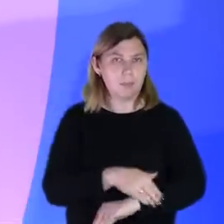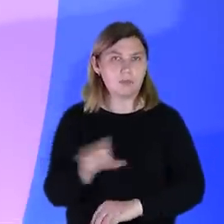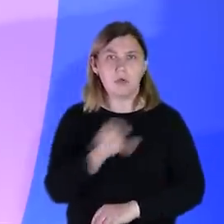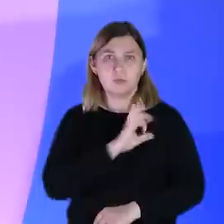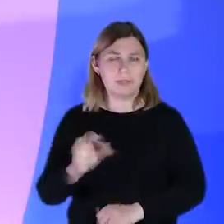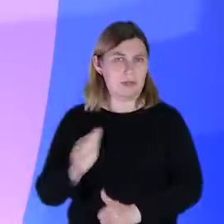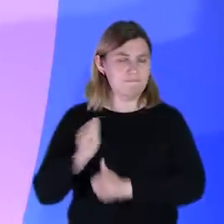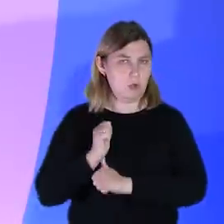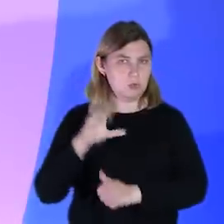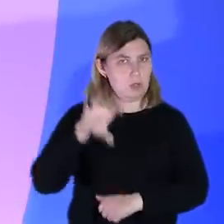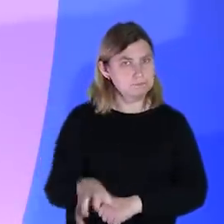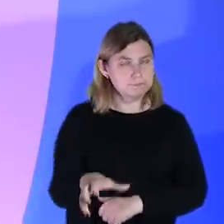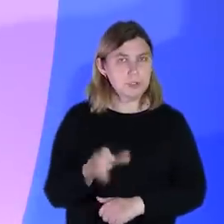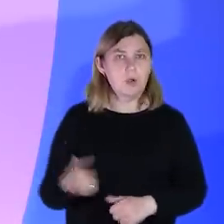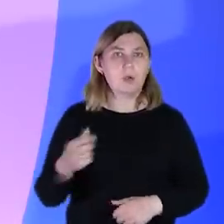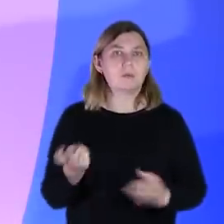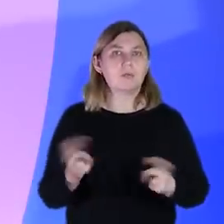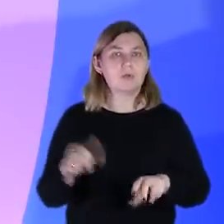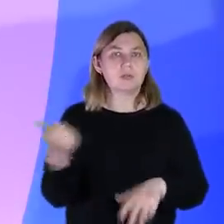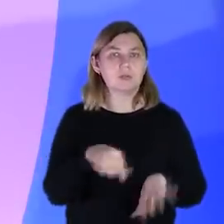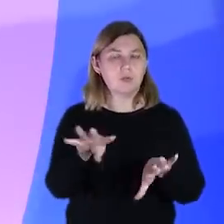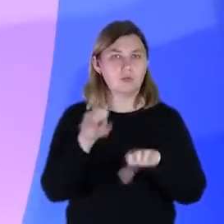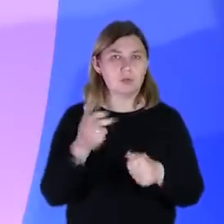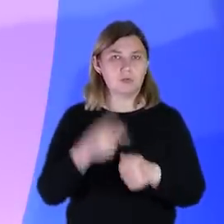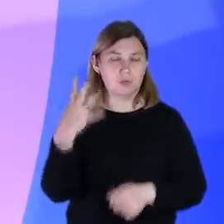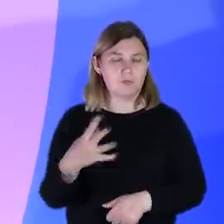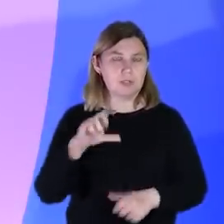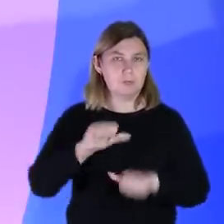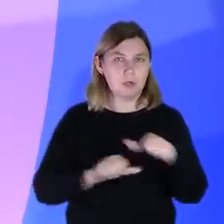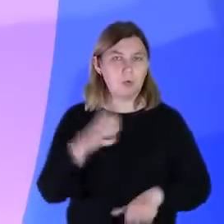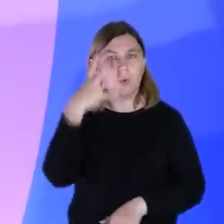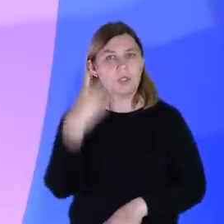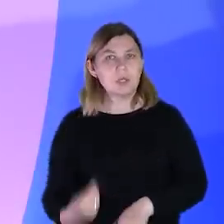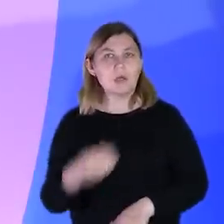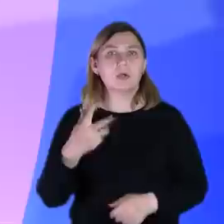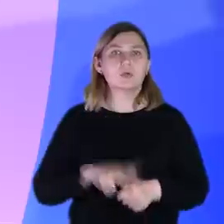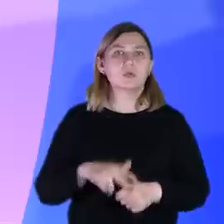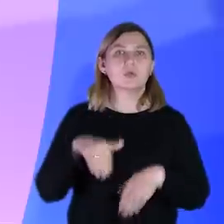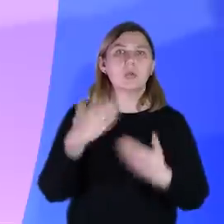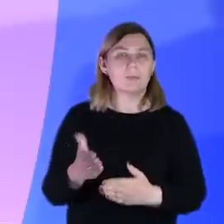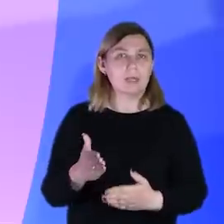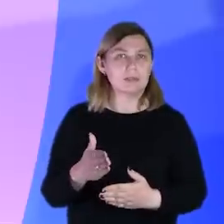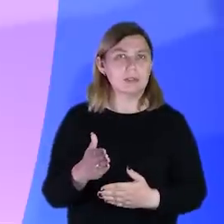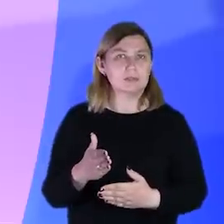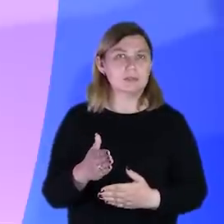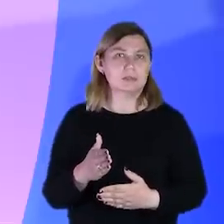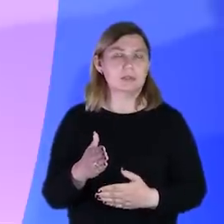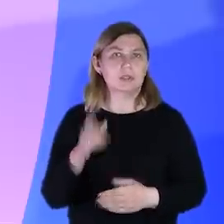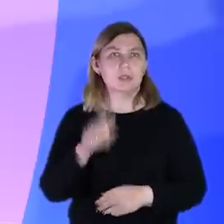formacja wojskowa, utworzona w 1924 roku, jesienią, która miała dać kres szerzącej się